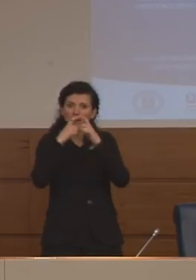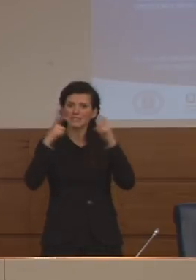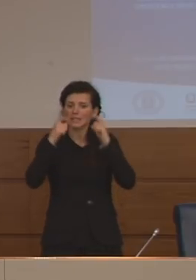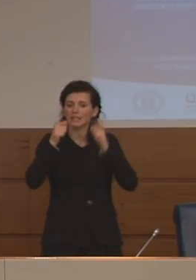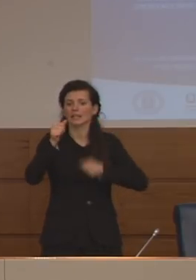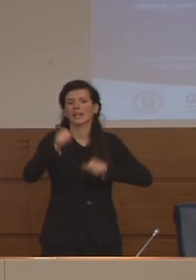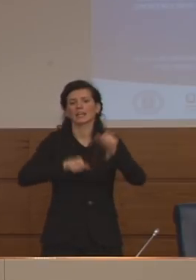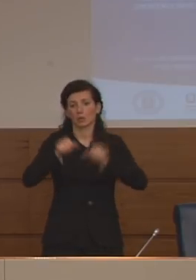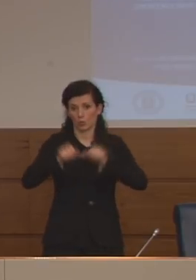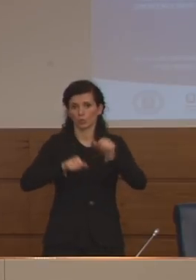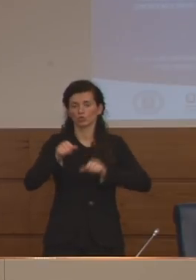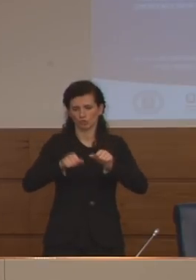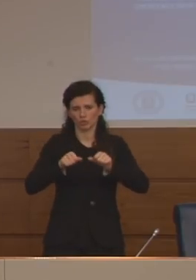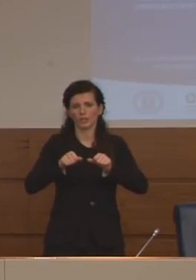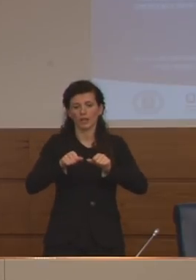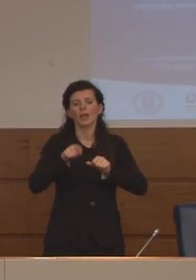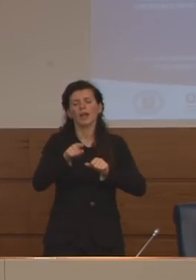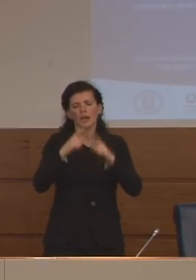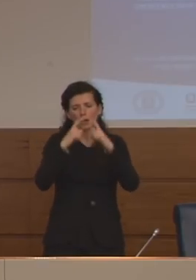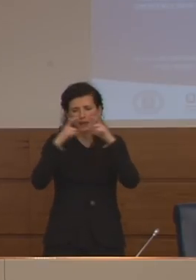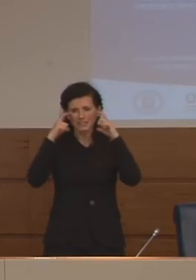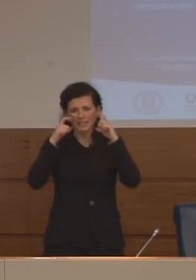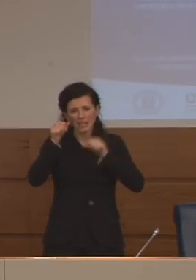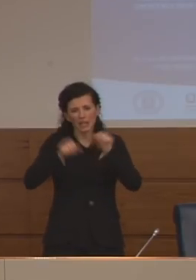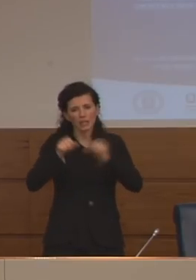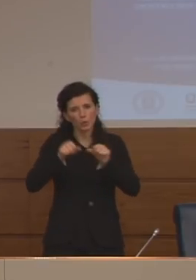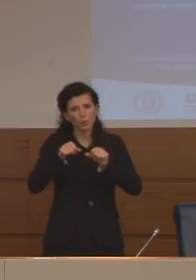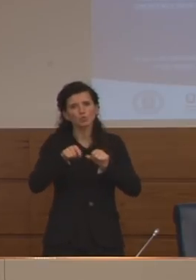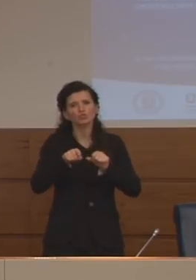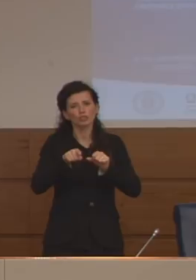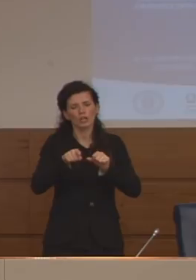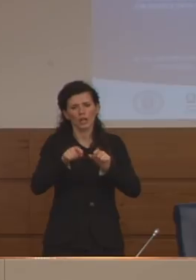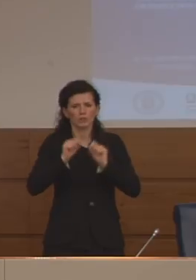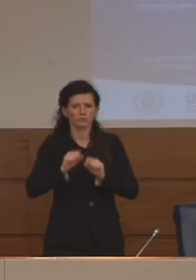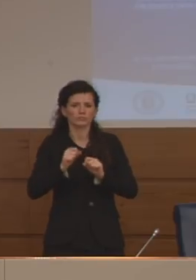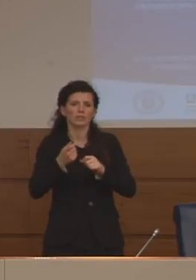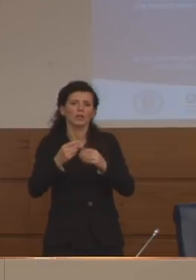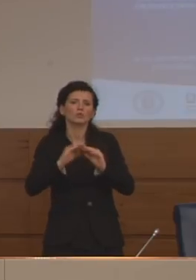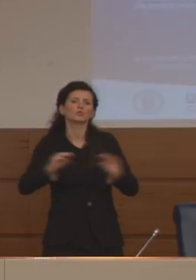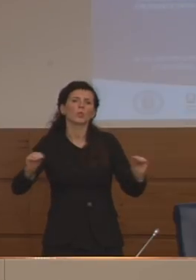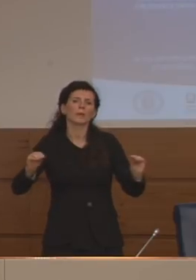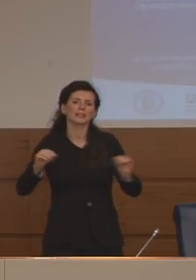dispositivi medici, come ho già descritto.